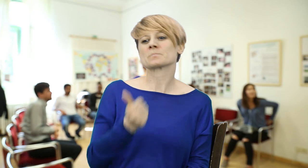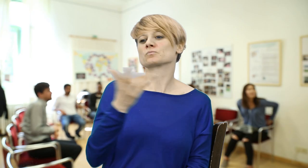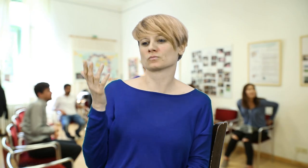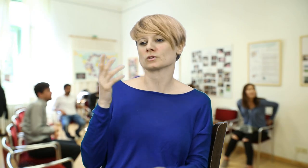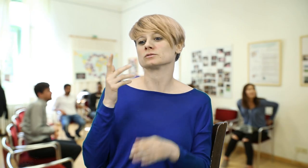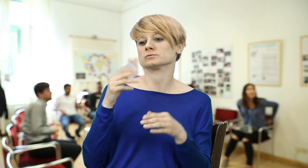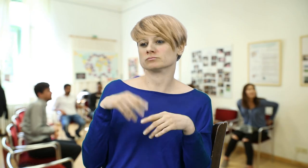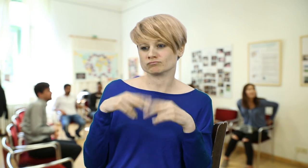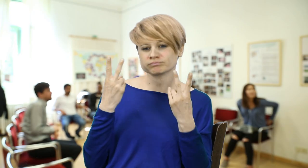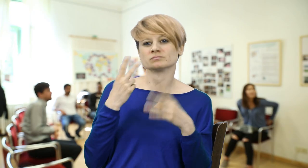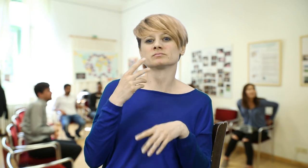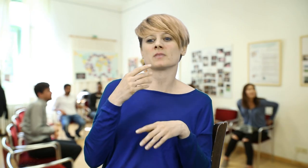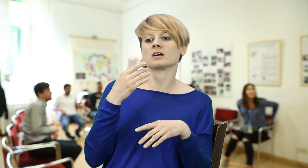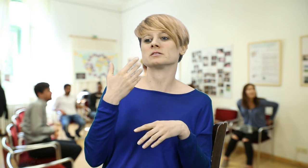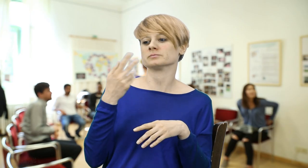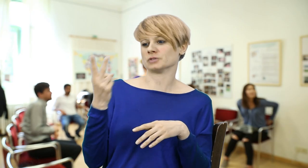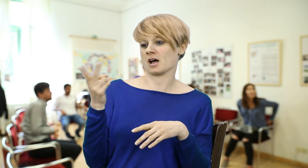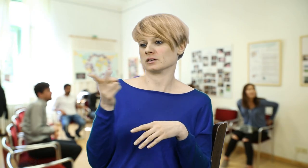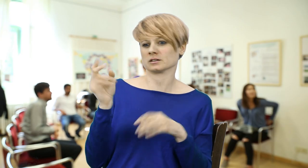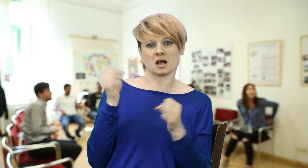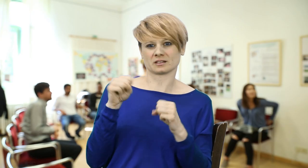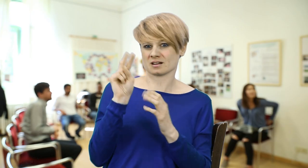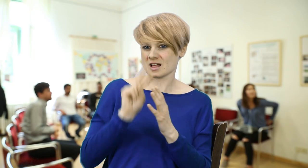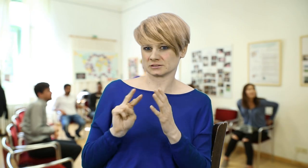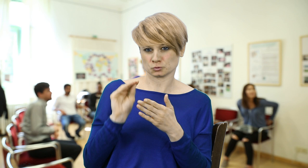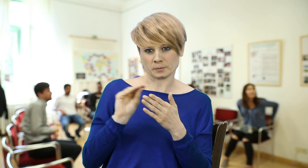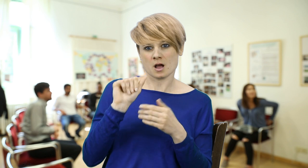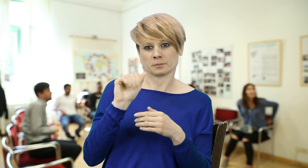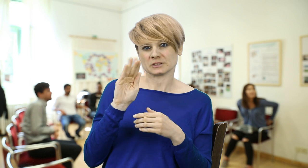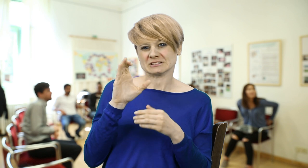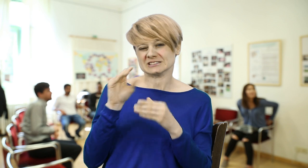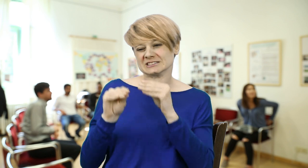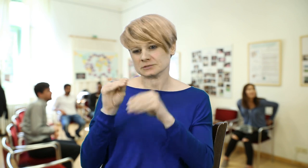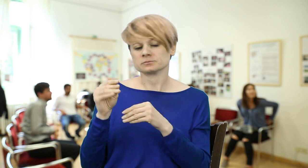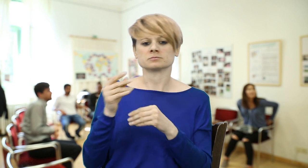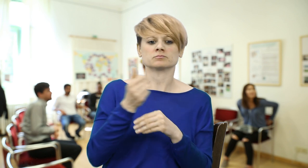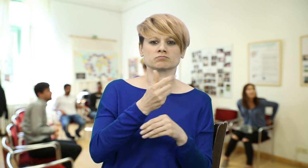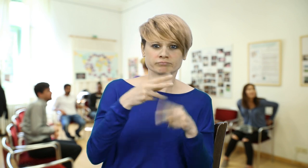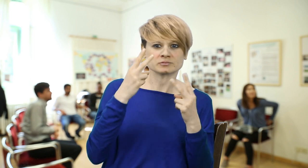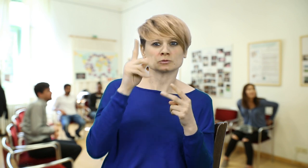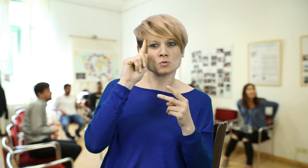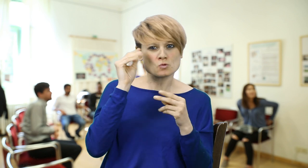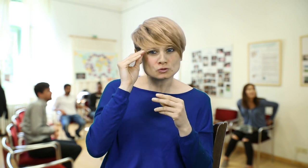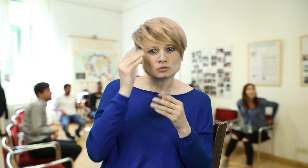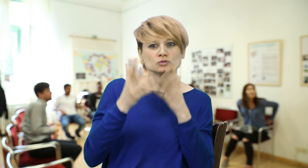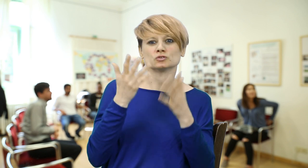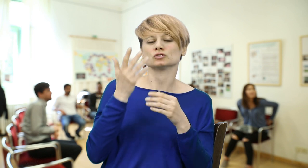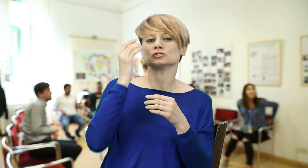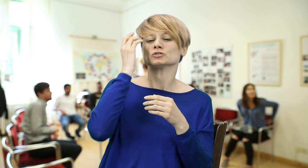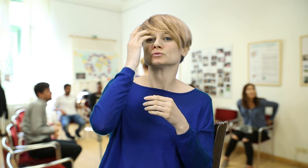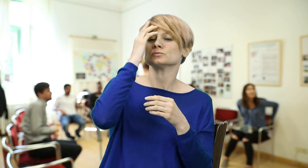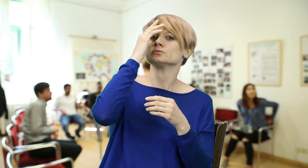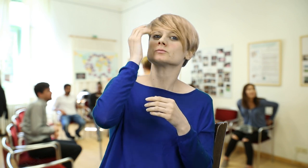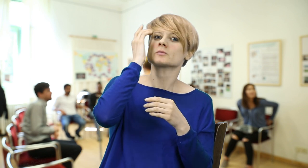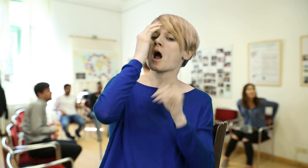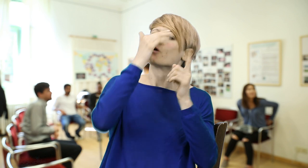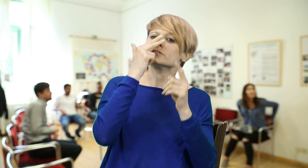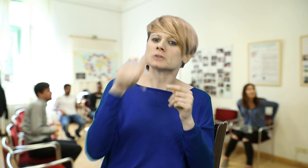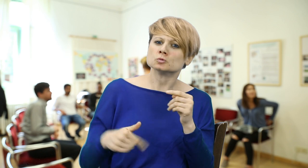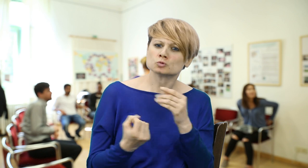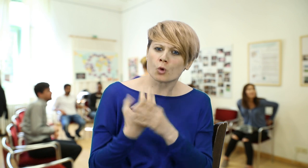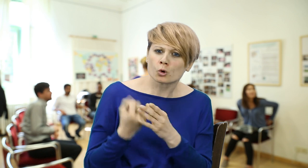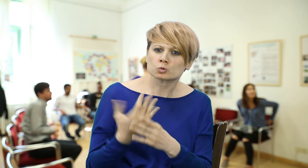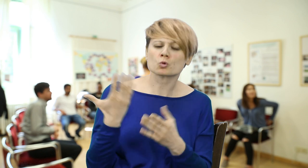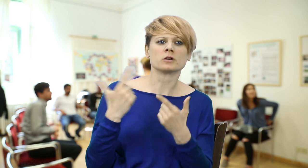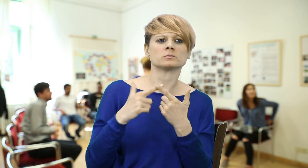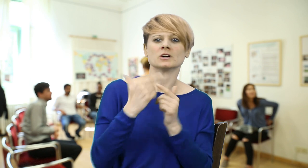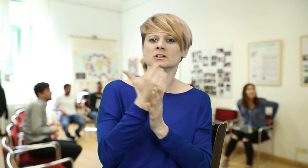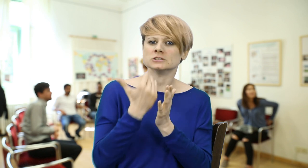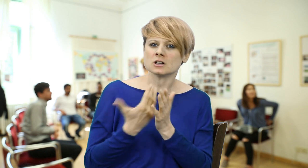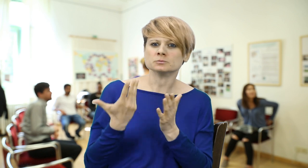Einige in der Gruppe entwickeln sich prächtig. Auch erkläre ich, wie z.B. die Kultur hier in Deutschland ist; die Gesetze;